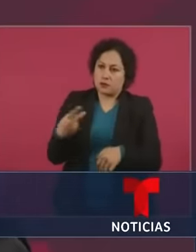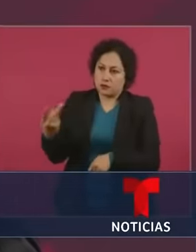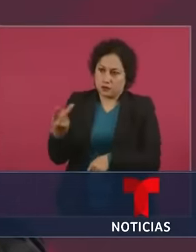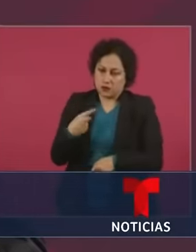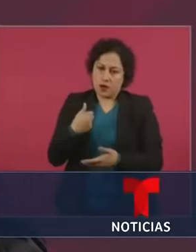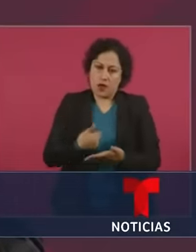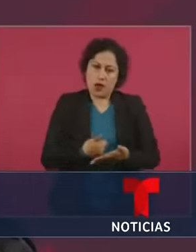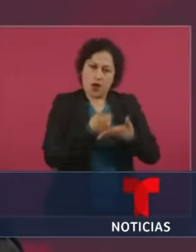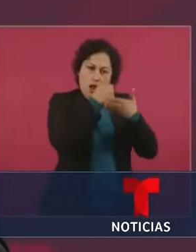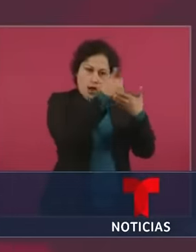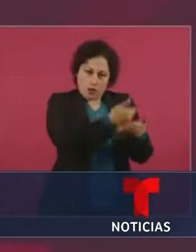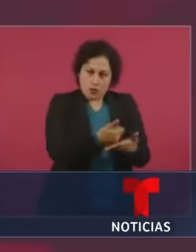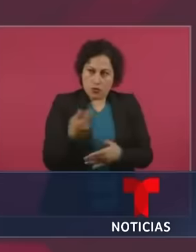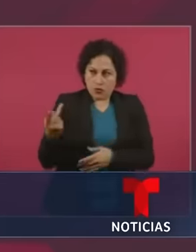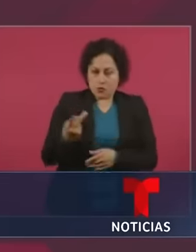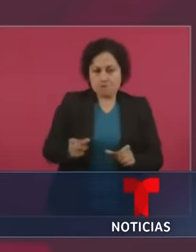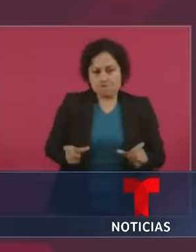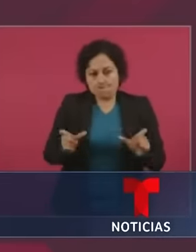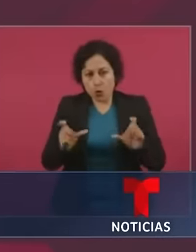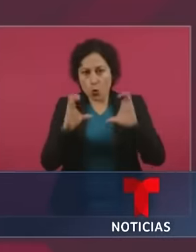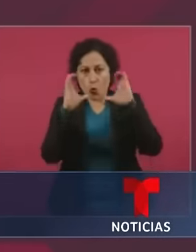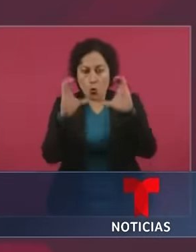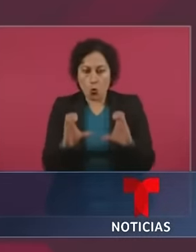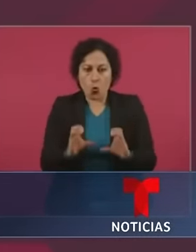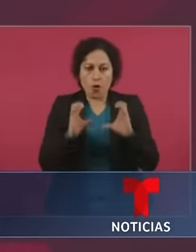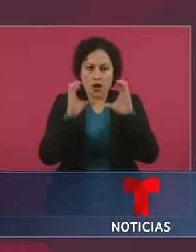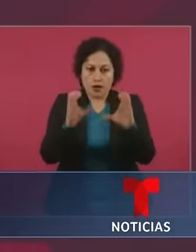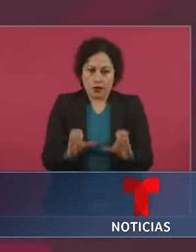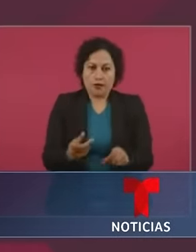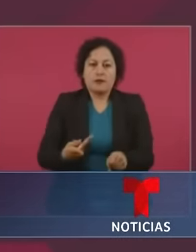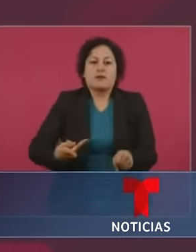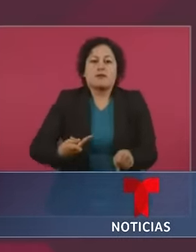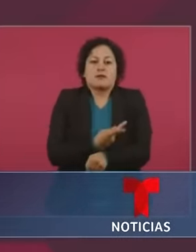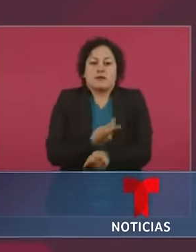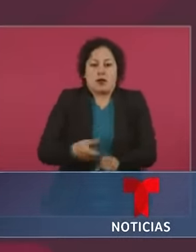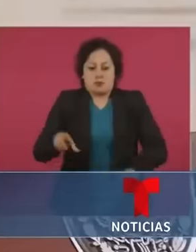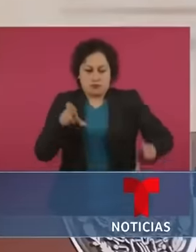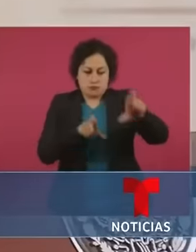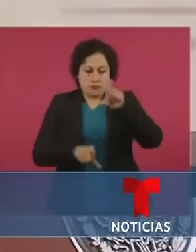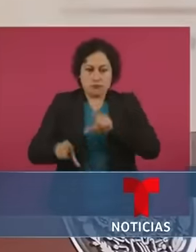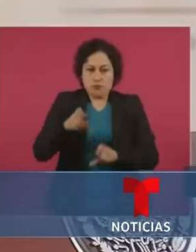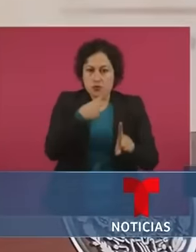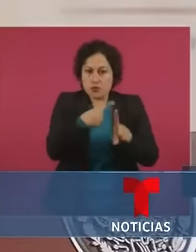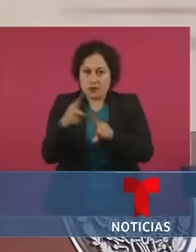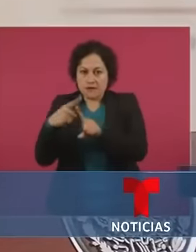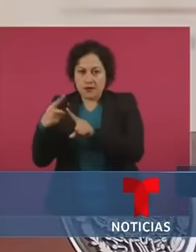ESTADOS UNIDOS COMO LOS PRINCIPALES EXPORTADORES DE FENTANILO. LE PLANTEE AL PRESIDENTE DE